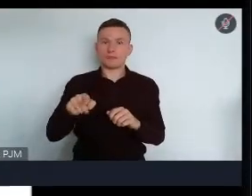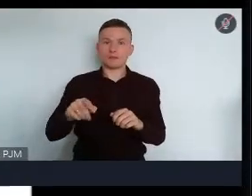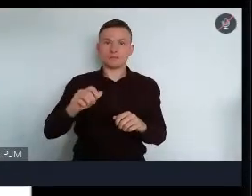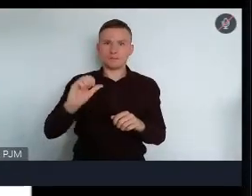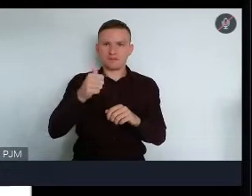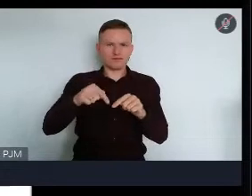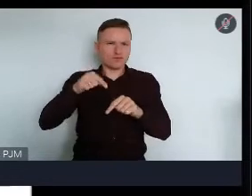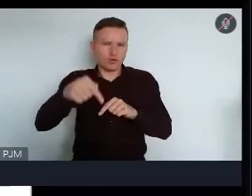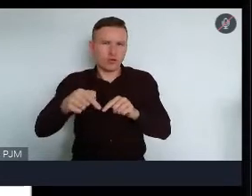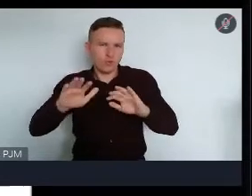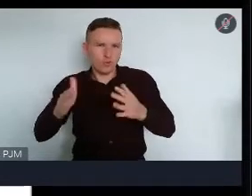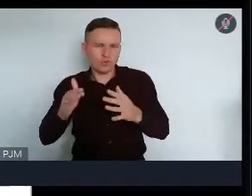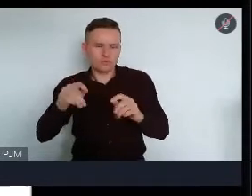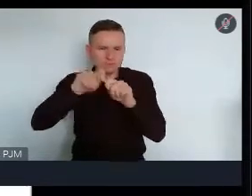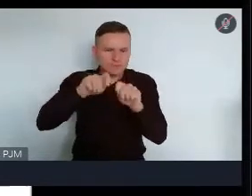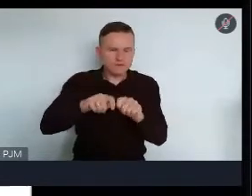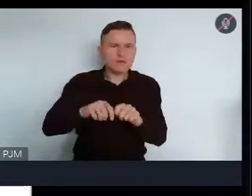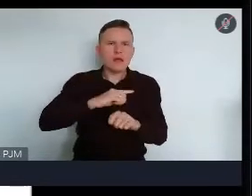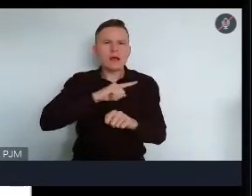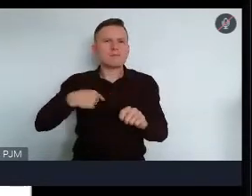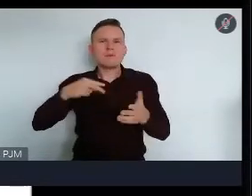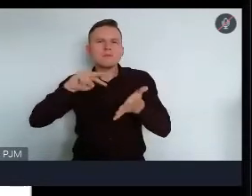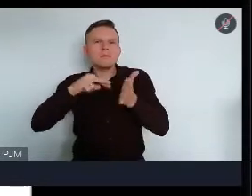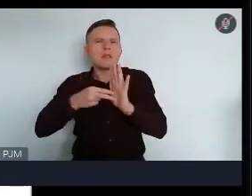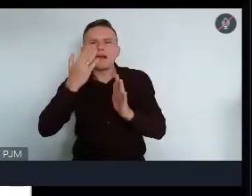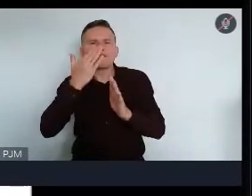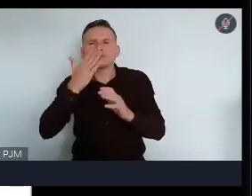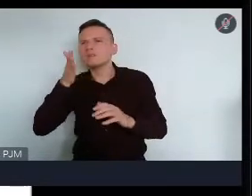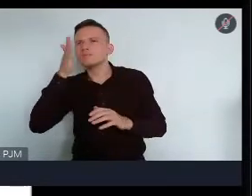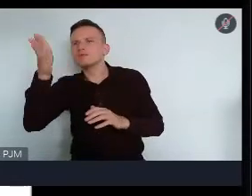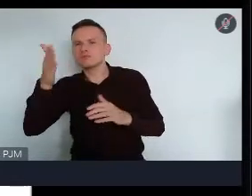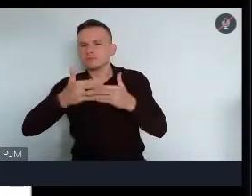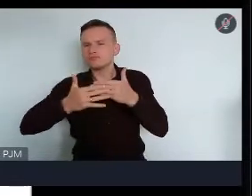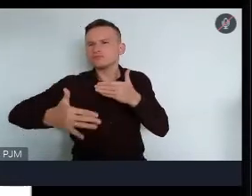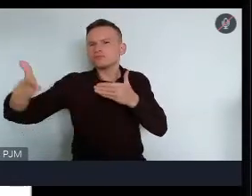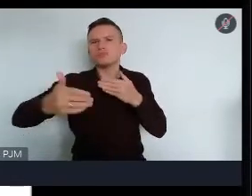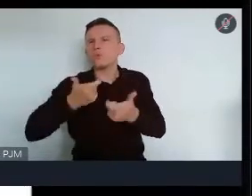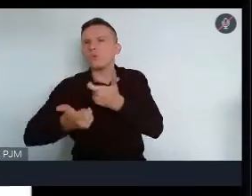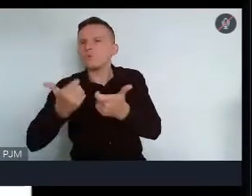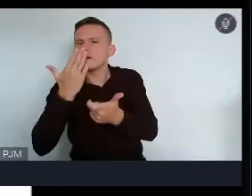lub profilu waszej strategii i pokaże, w jakim stopniu jest ona zgodna